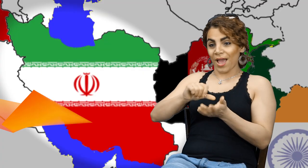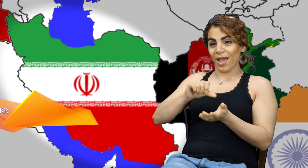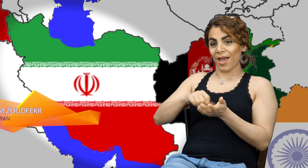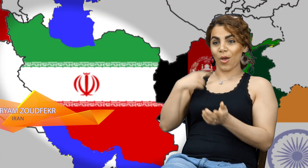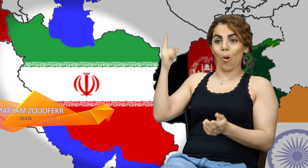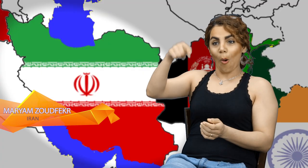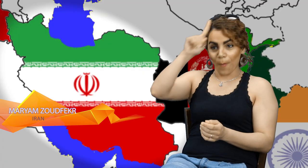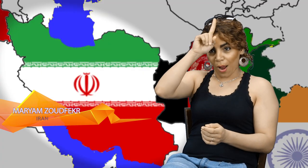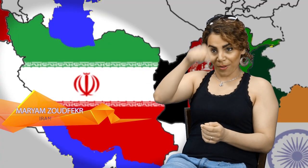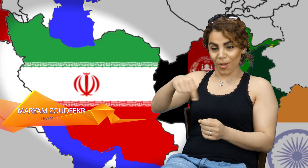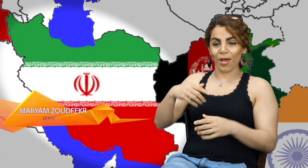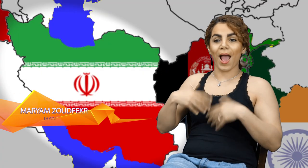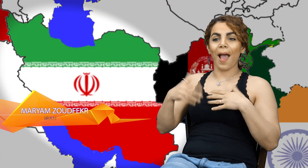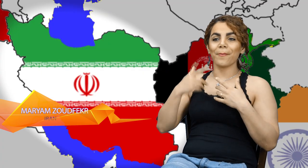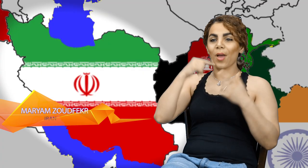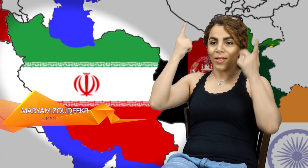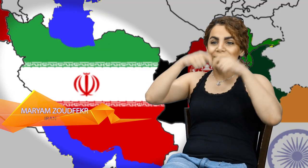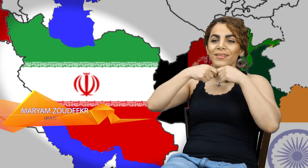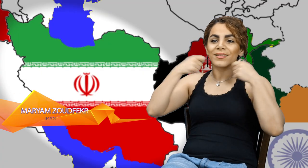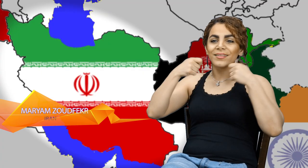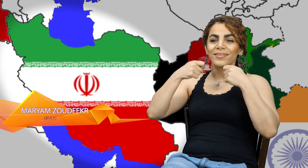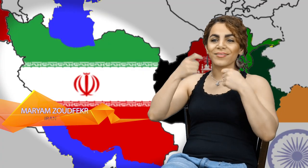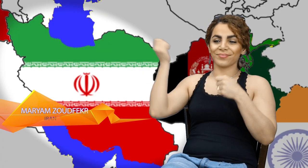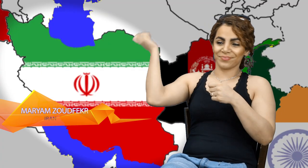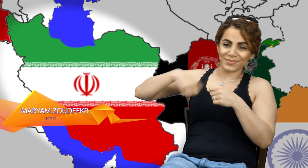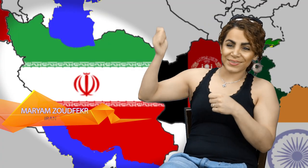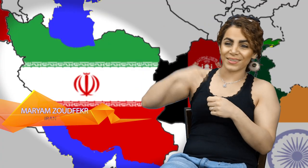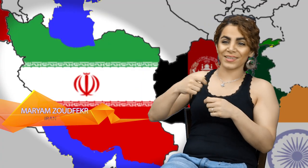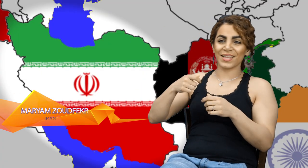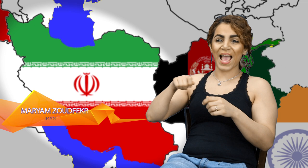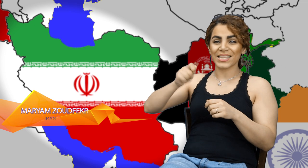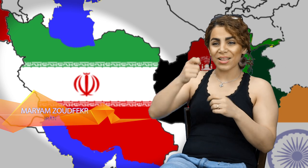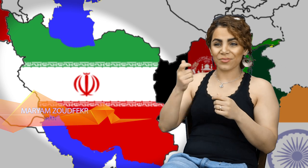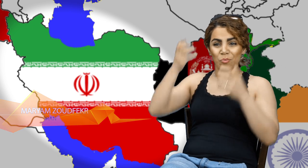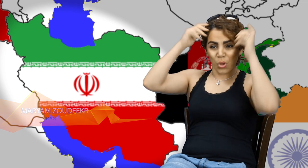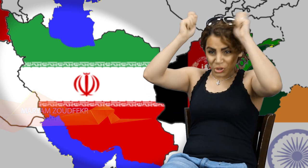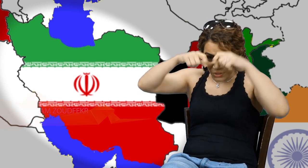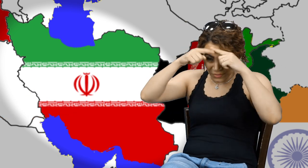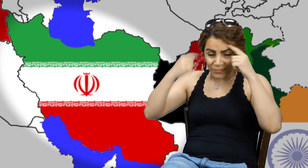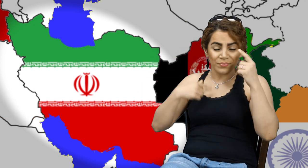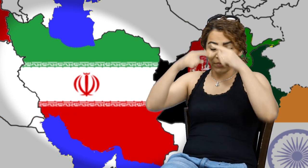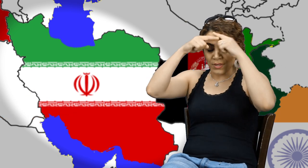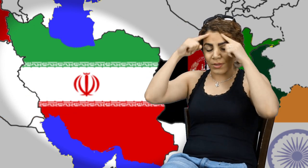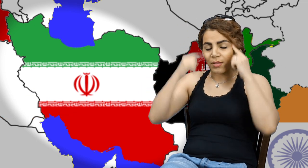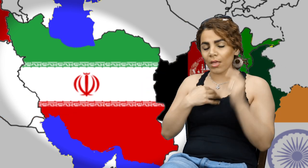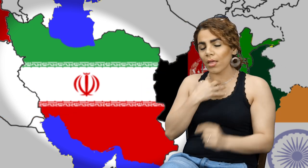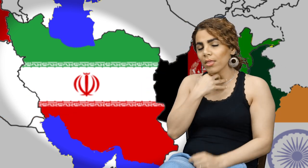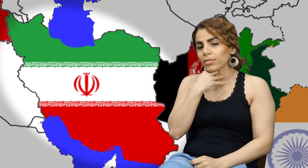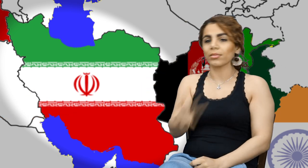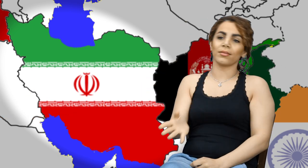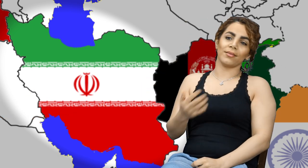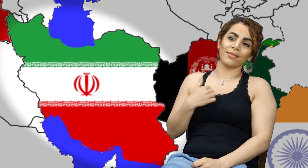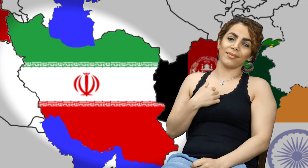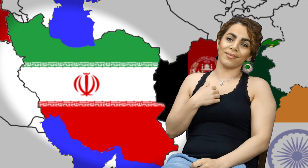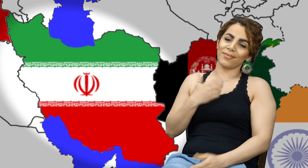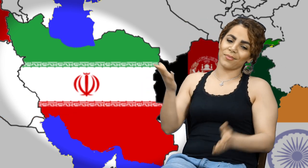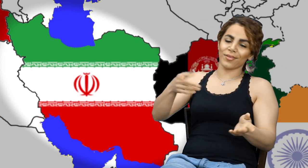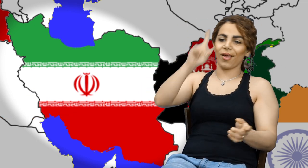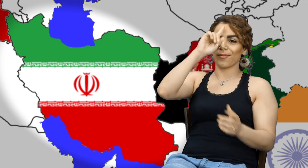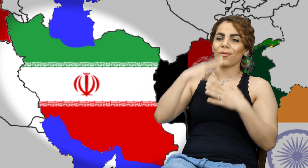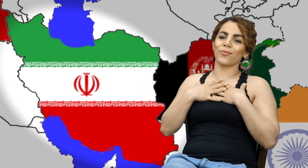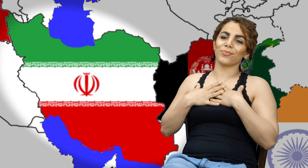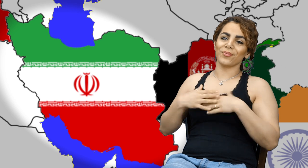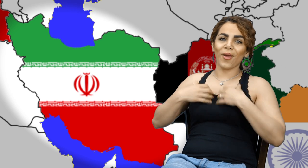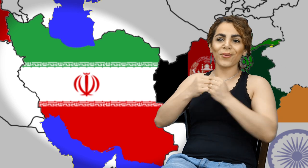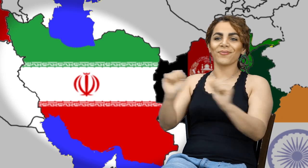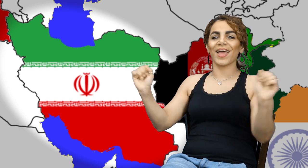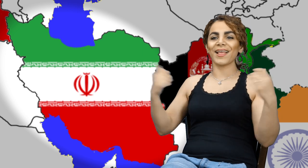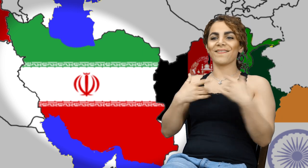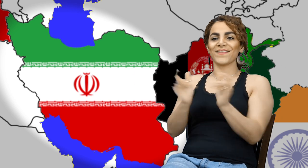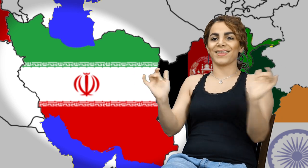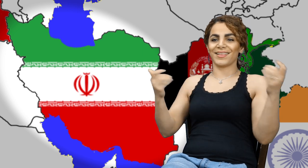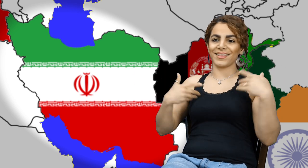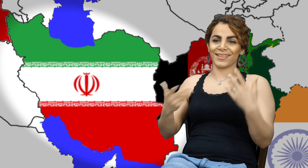Als ich nach Deutschland kam, war ich glücklich! Endlich ohne Kopftuch! Ich hasste es so sehr. Hier bin ich frei. Endlich fühle ich mich frei.